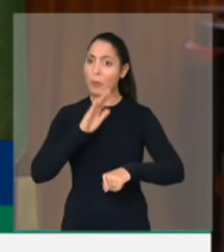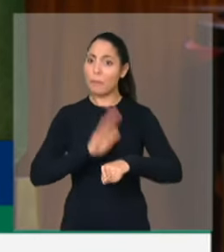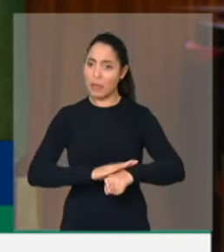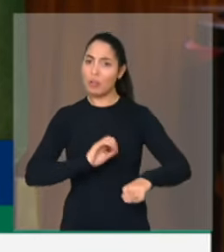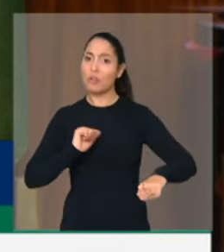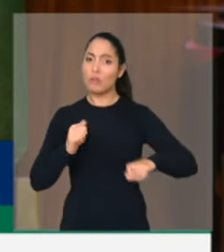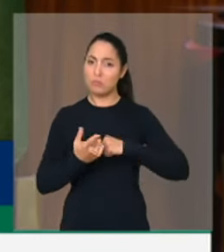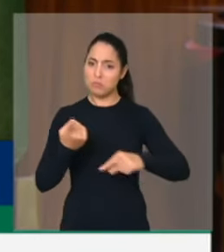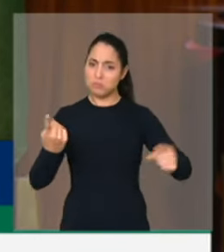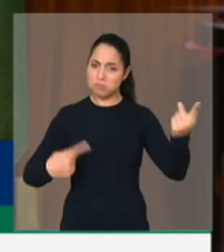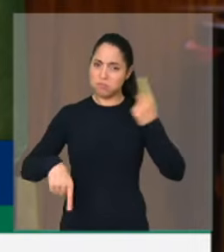APROVANDO MEDIDAS CONCRETAS NO CONGRESSO NACIONAL PARA JUNTOS